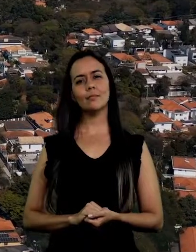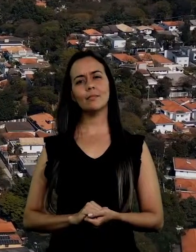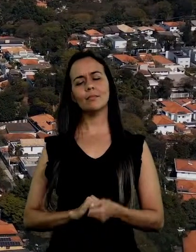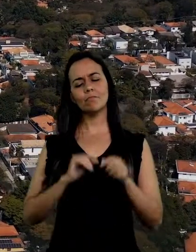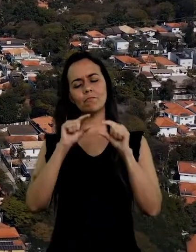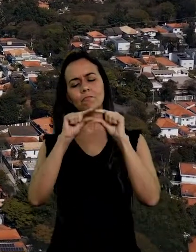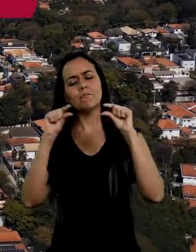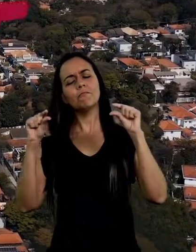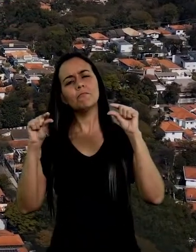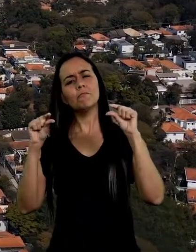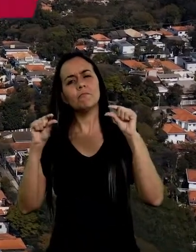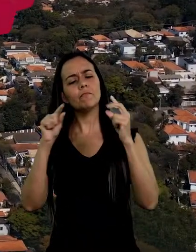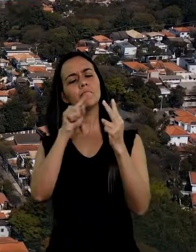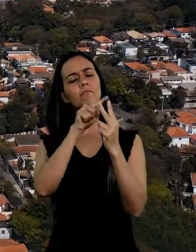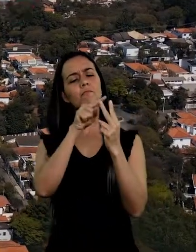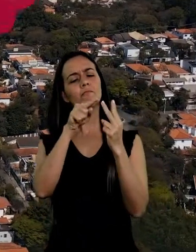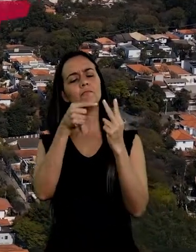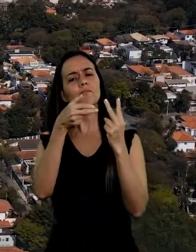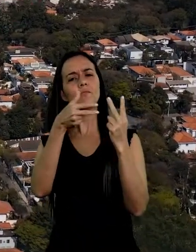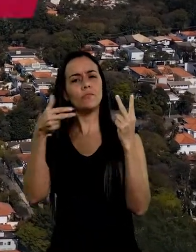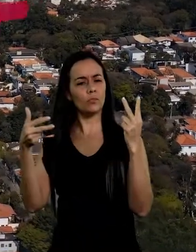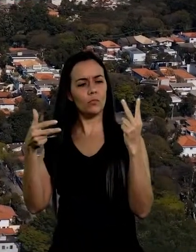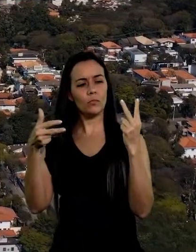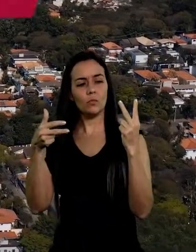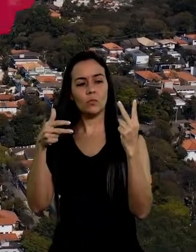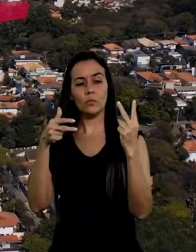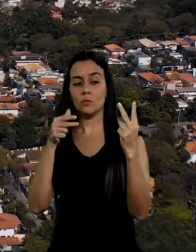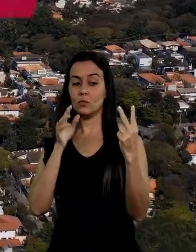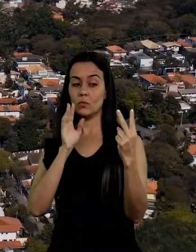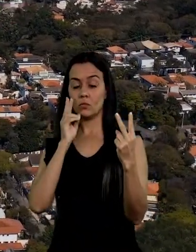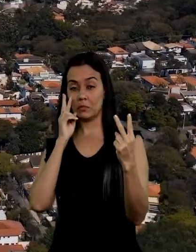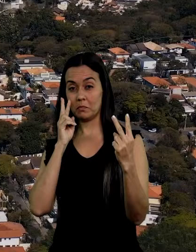Dizem que existem duas coisas que não podem ser olhadas de frente: